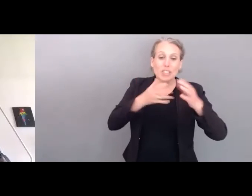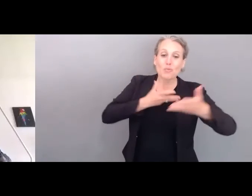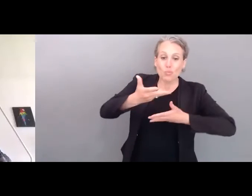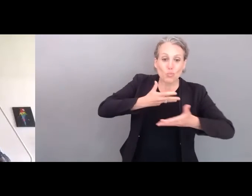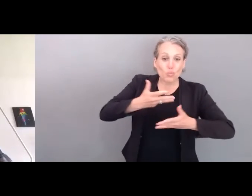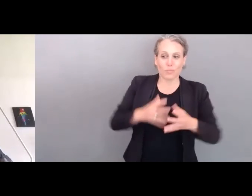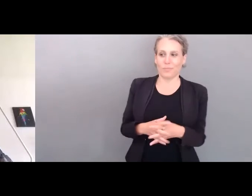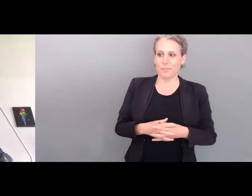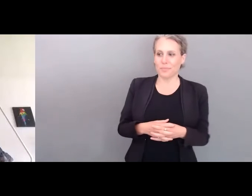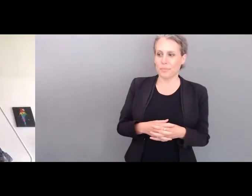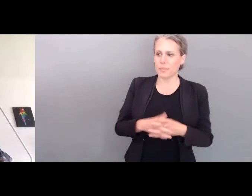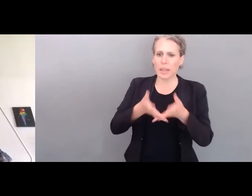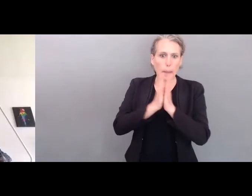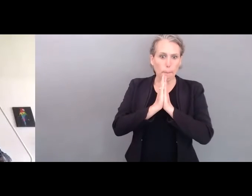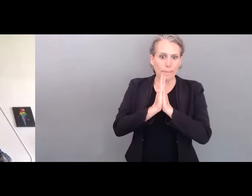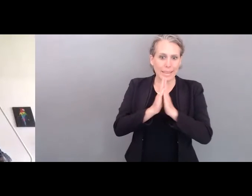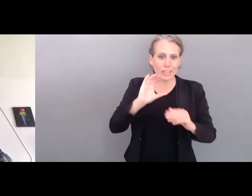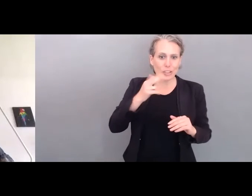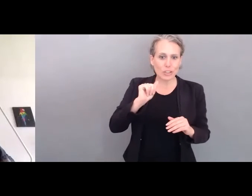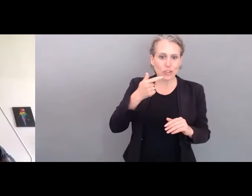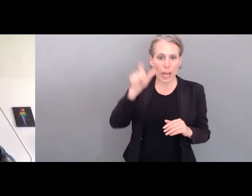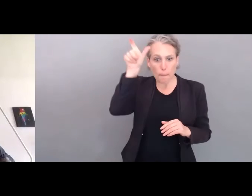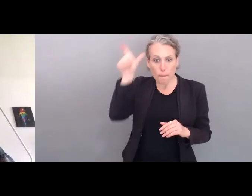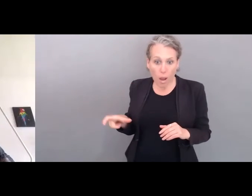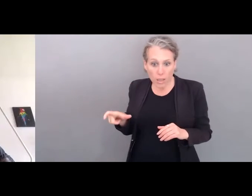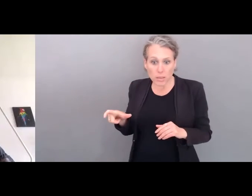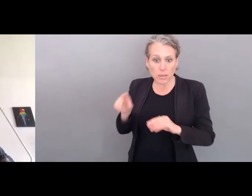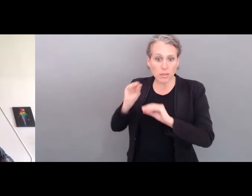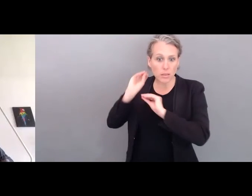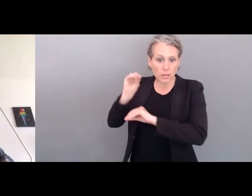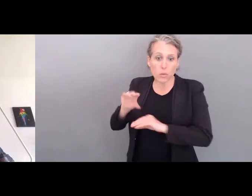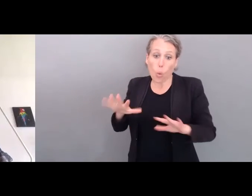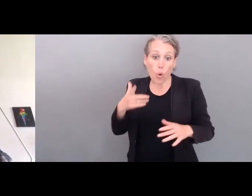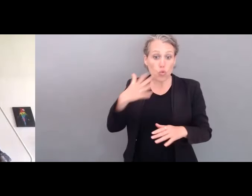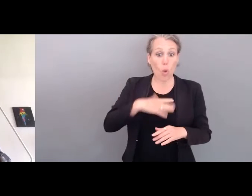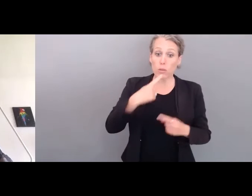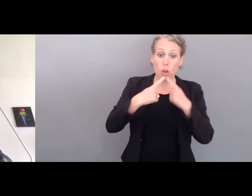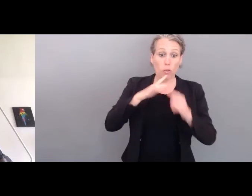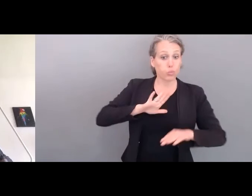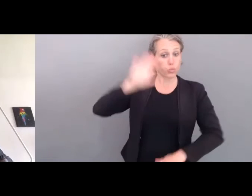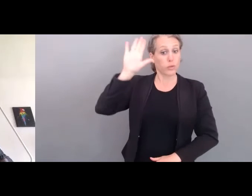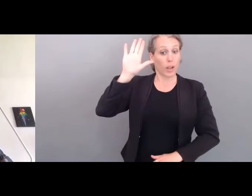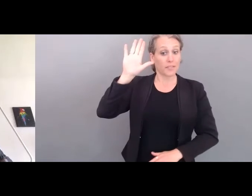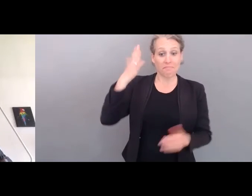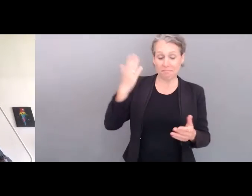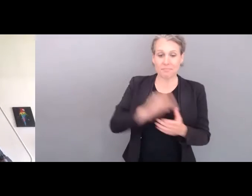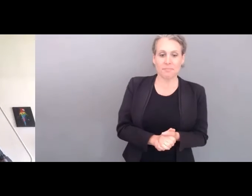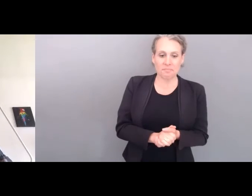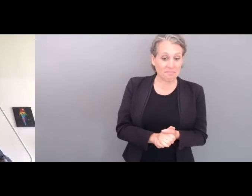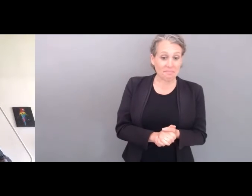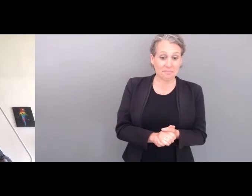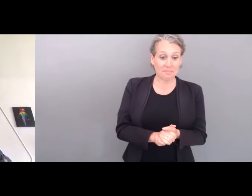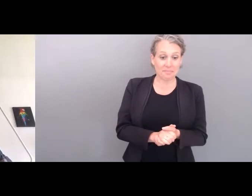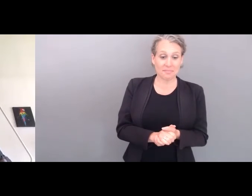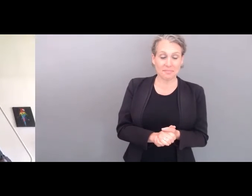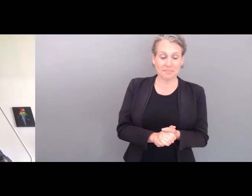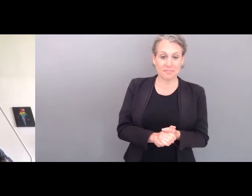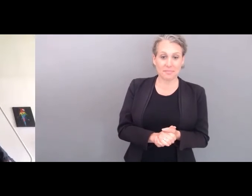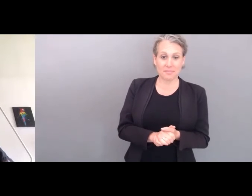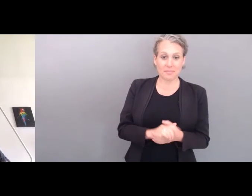Entonces ahora tenemos tiempo para preguntas y discusiones.